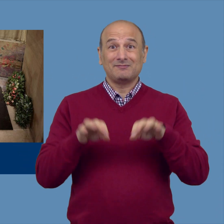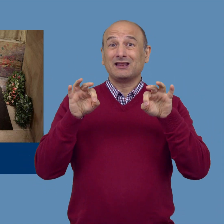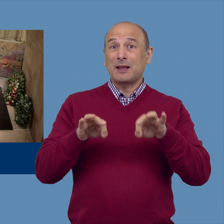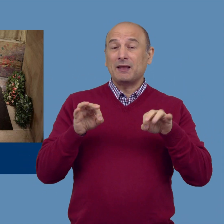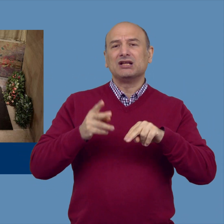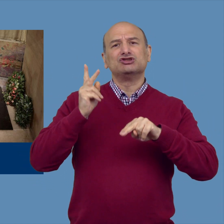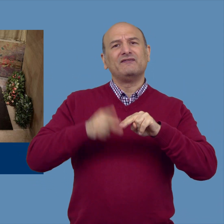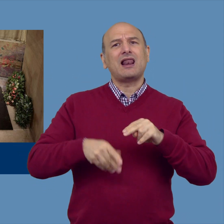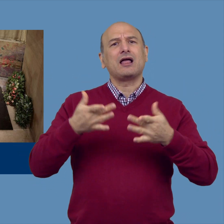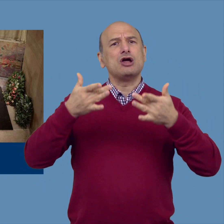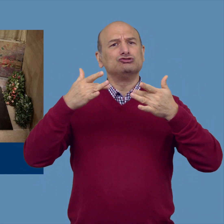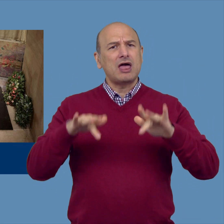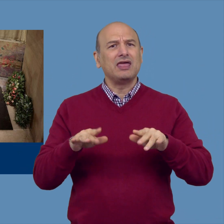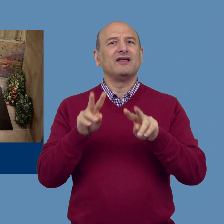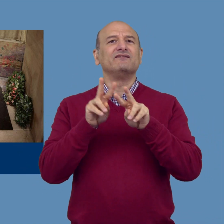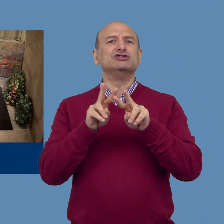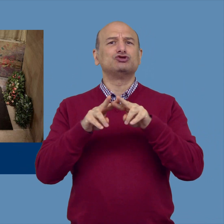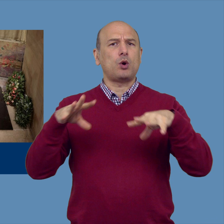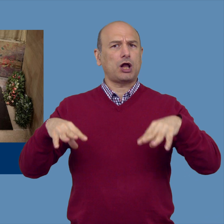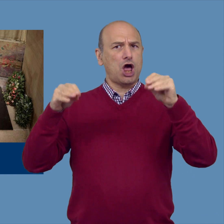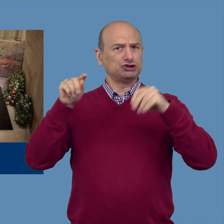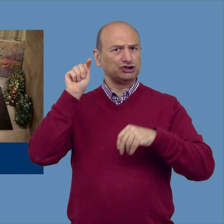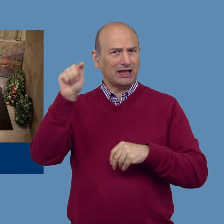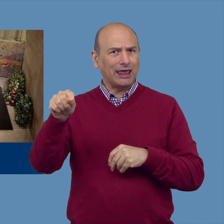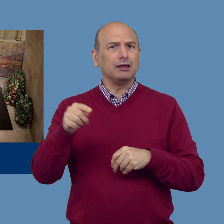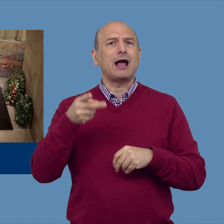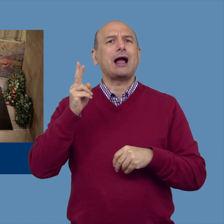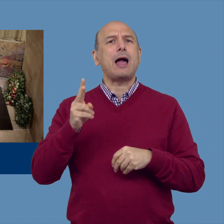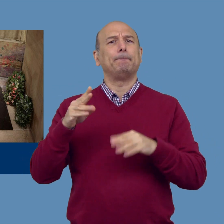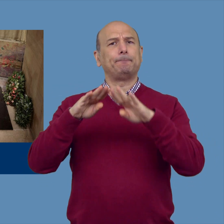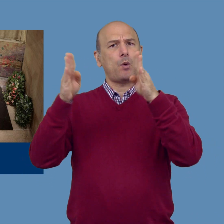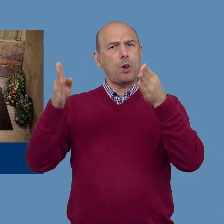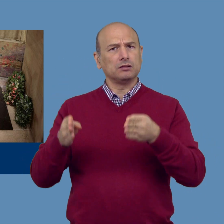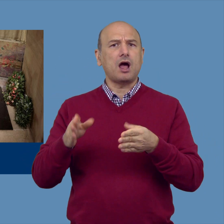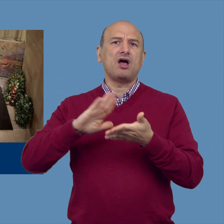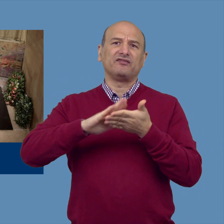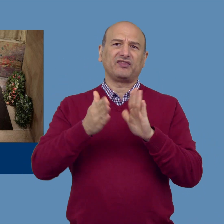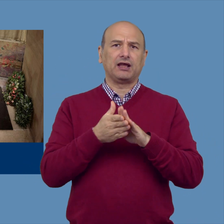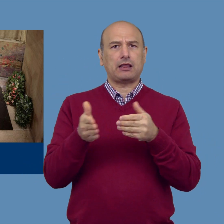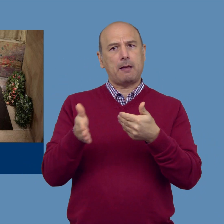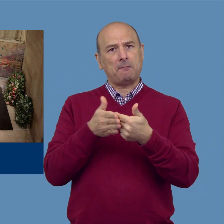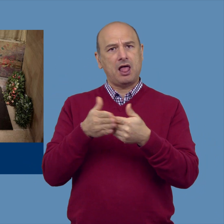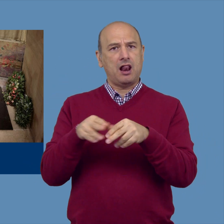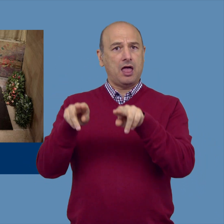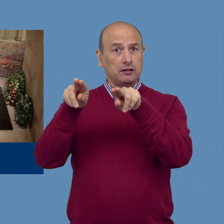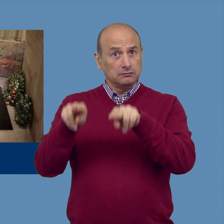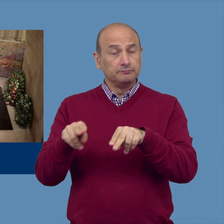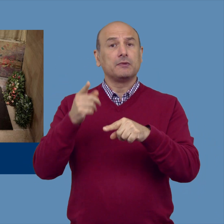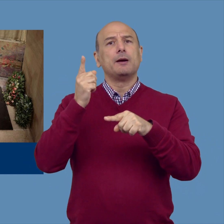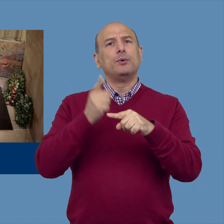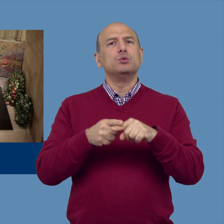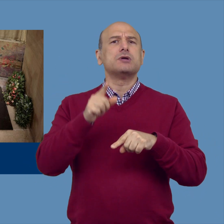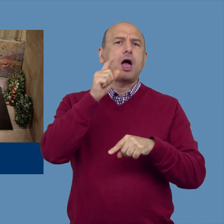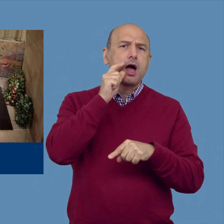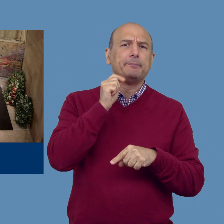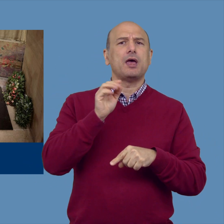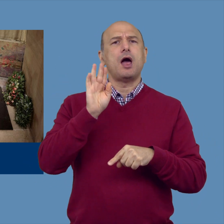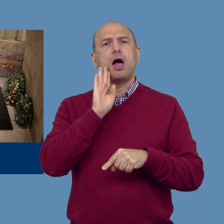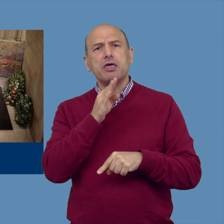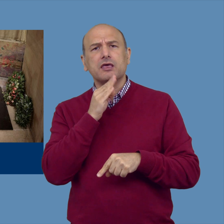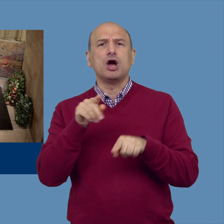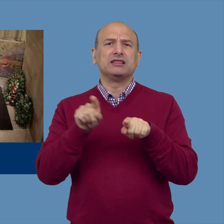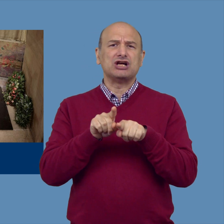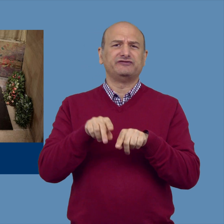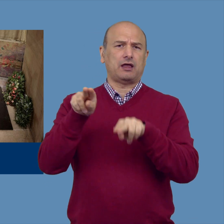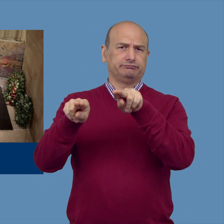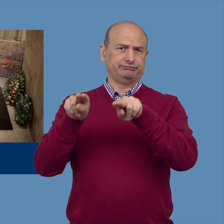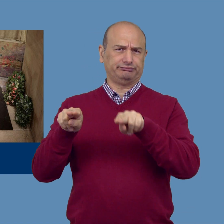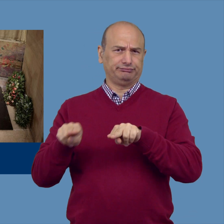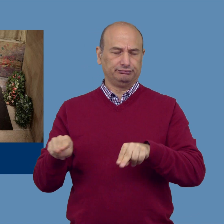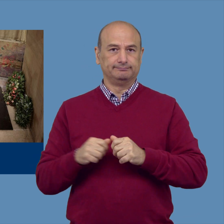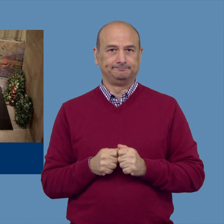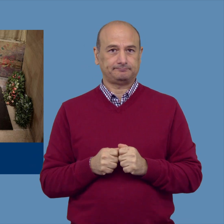Erzsébetet a Windsor kastélyban található kápolnában helyezték el, a férje, a szülei és a testvére mellé.